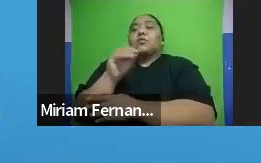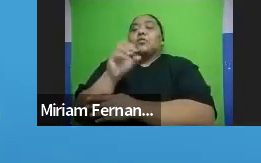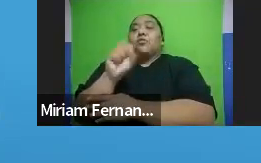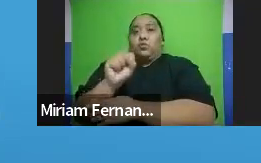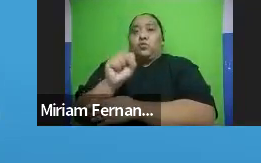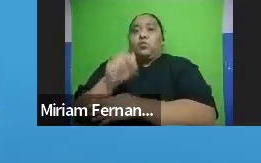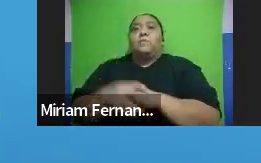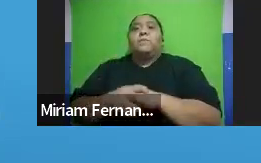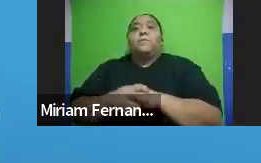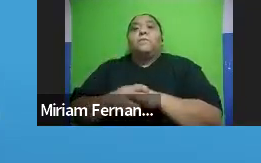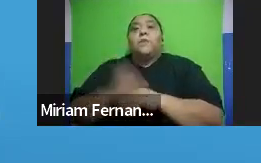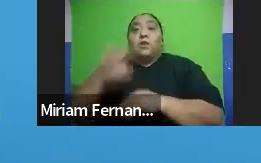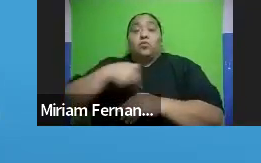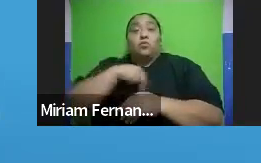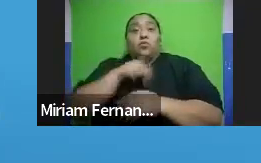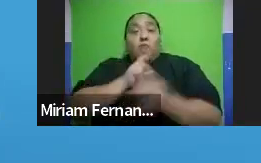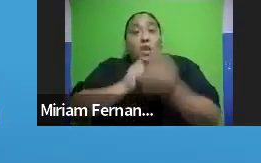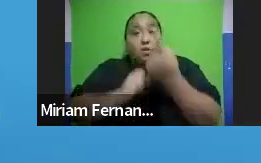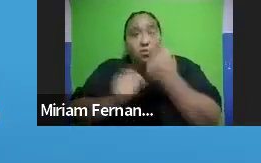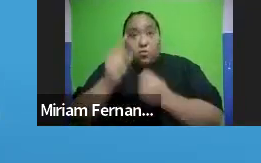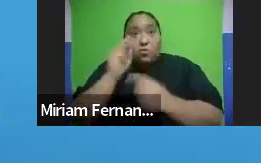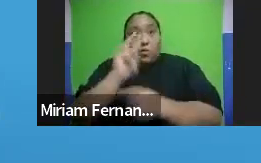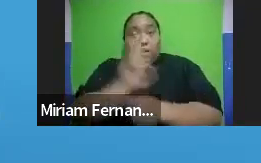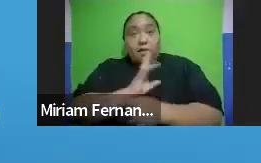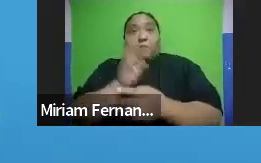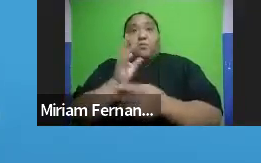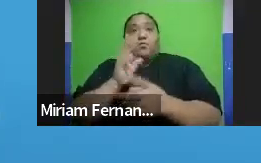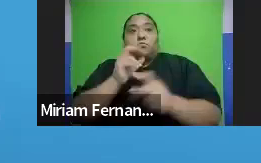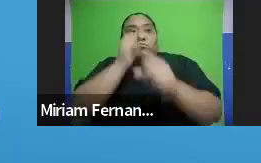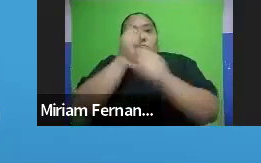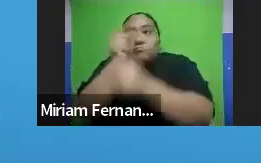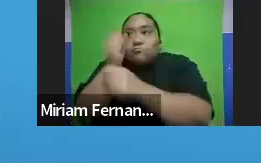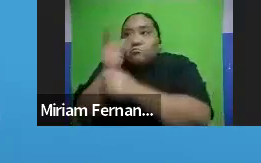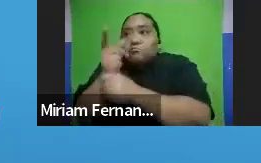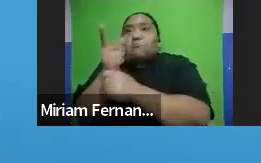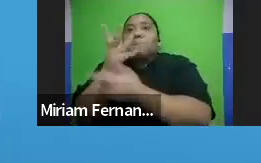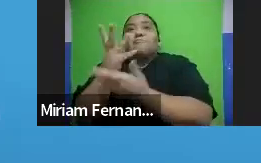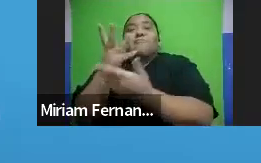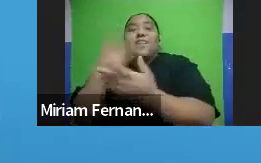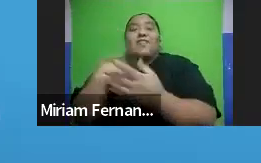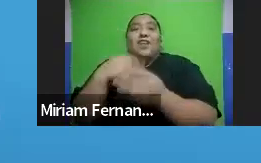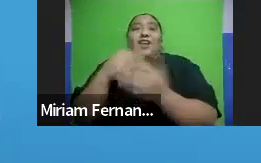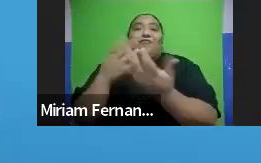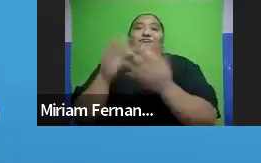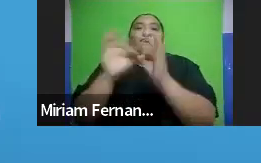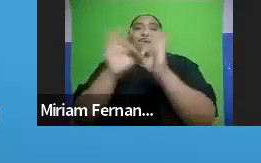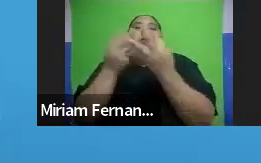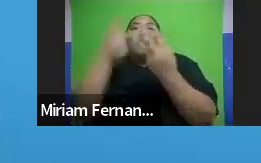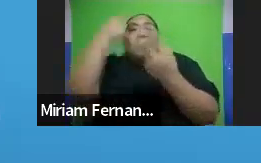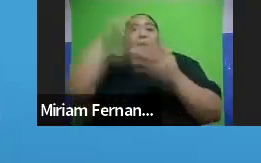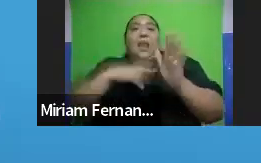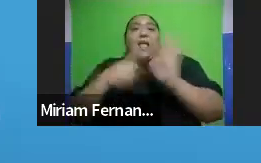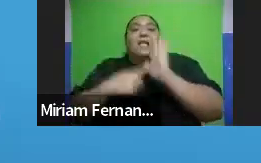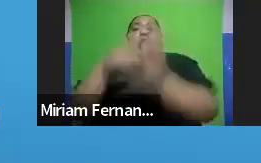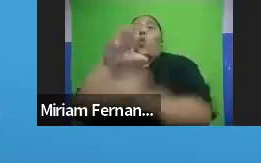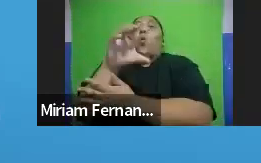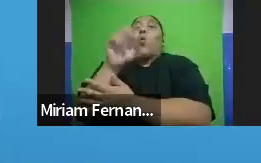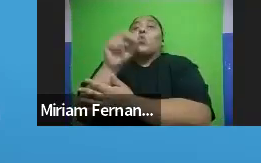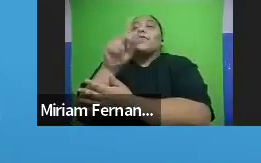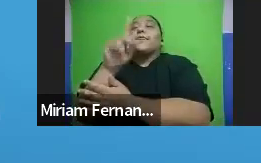Y bueno, este es 1 de los bueno, este es 1 de los resultados que tuvimos en contra Encontramos más o menos más o menos una que se os una forma canónica de una forma canónica de hacer el